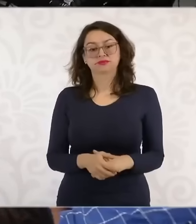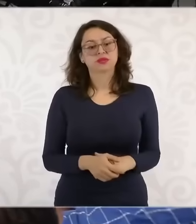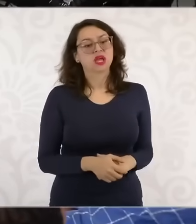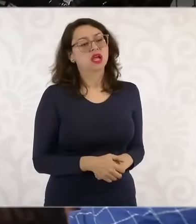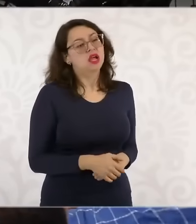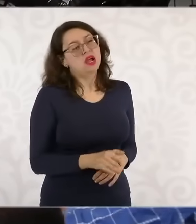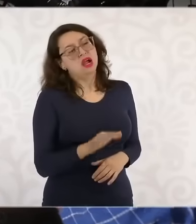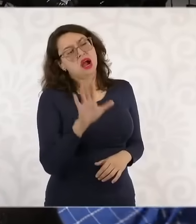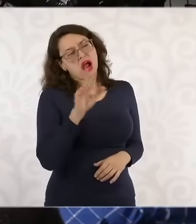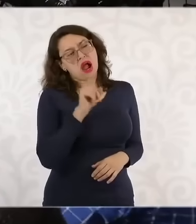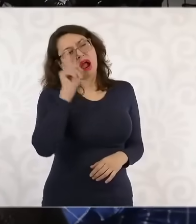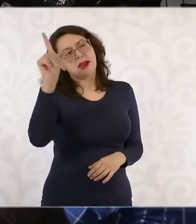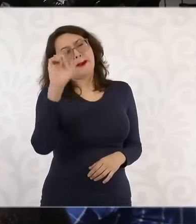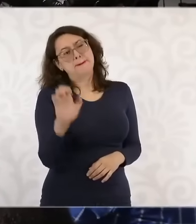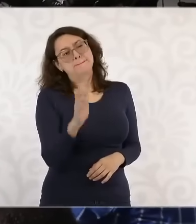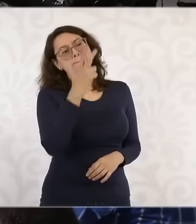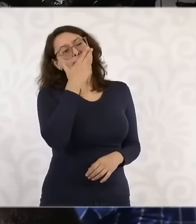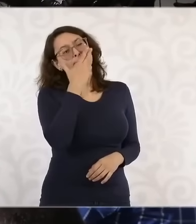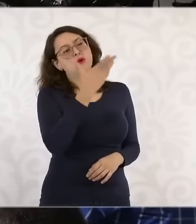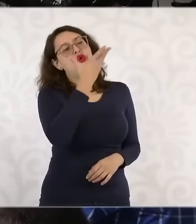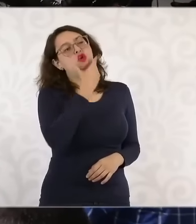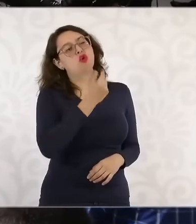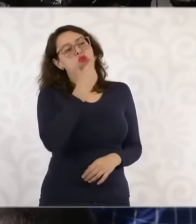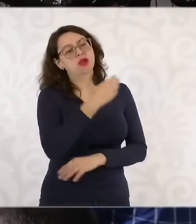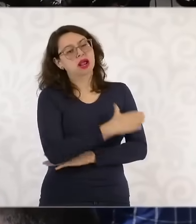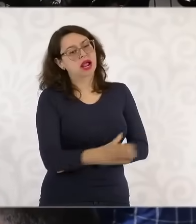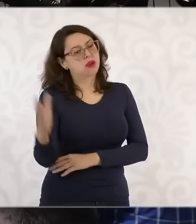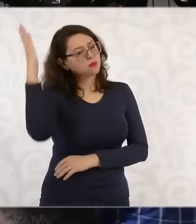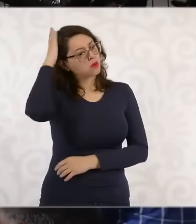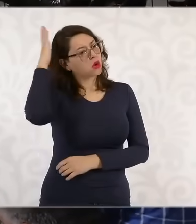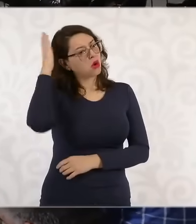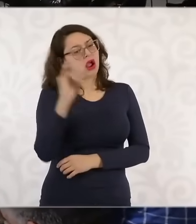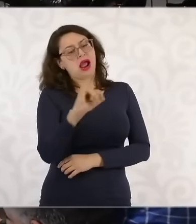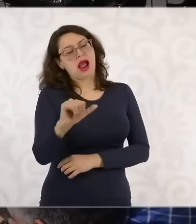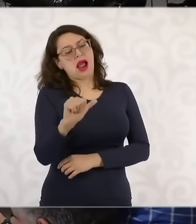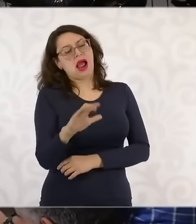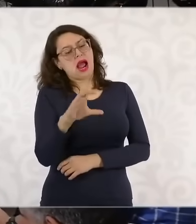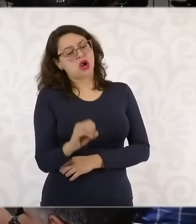eh el líder campesino Jaco Rodríguez sí ya hizo algunas declaraciones de que esto va a ser una